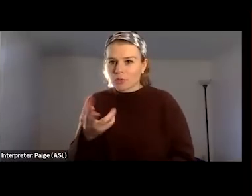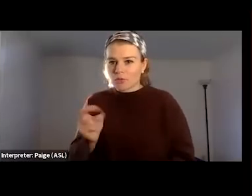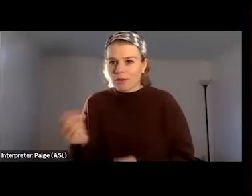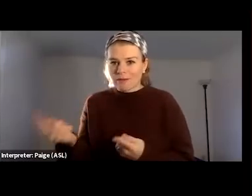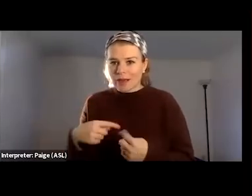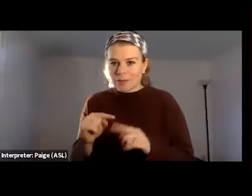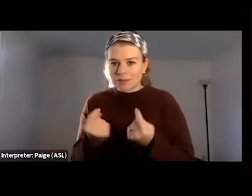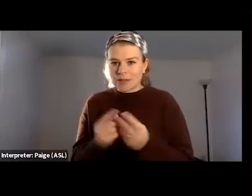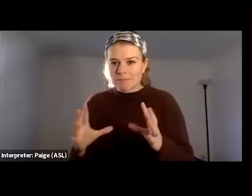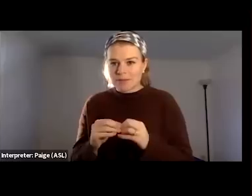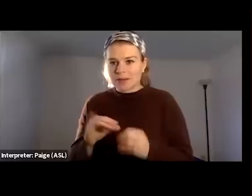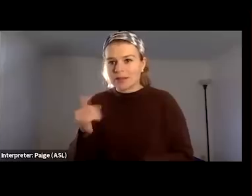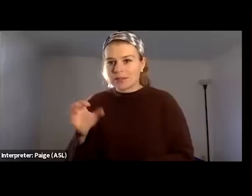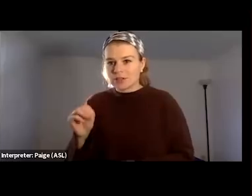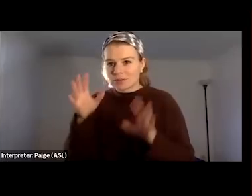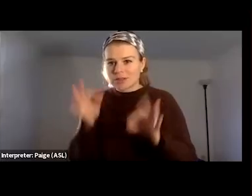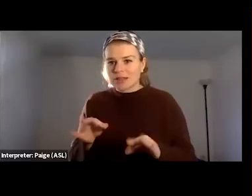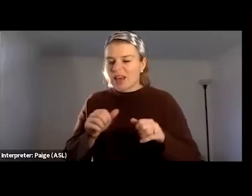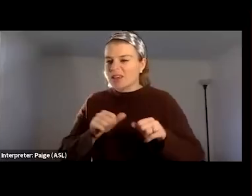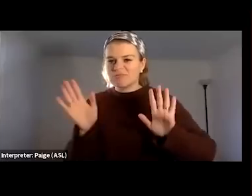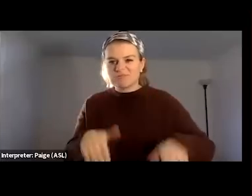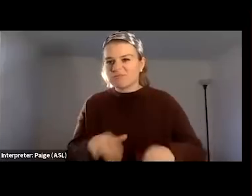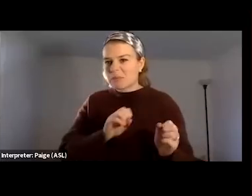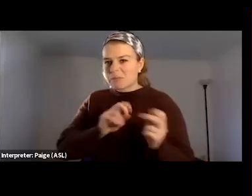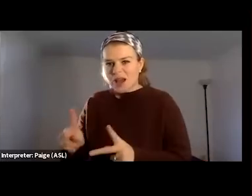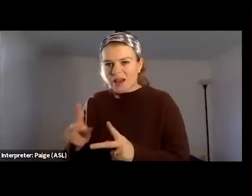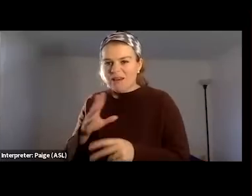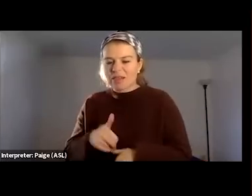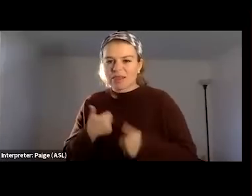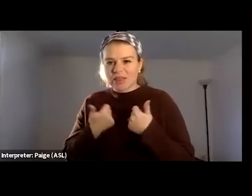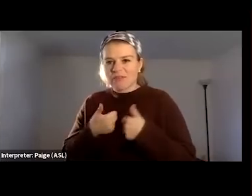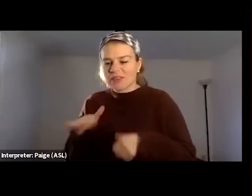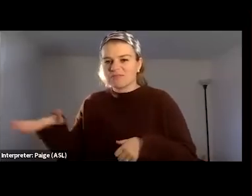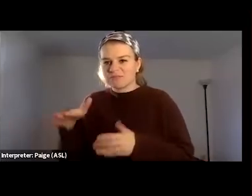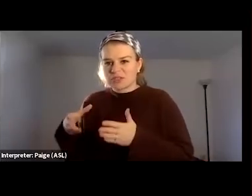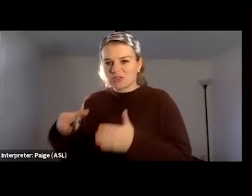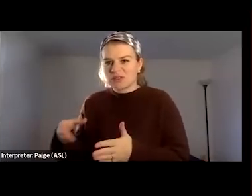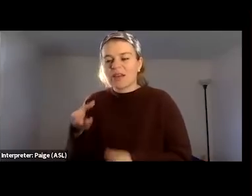y dijo que Jim había decidido volver a vivir en las calles. Allí tenía amigos.